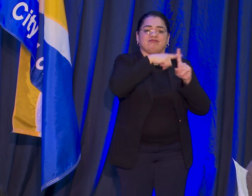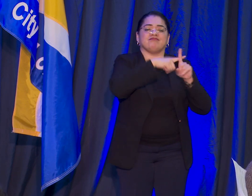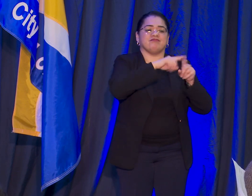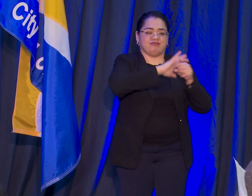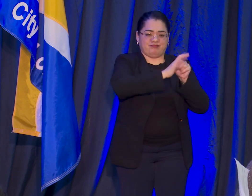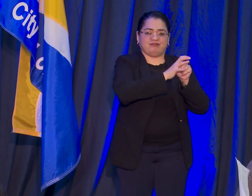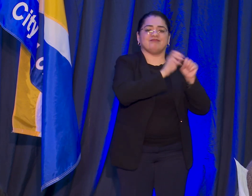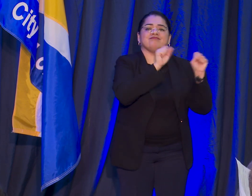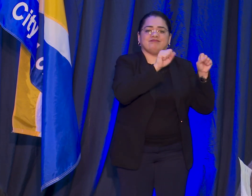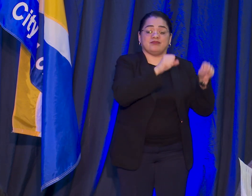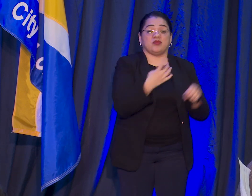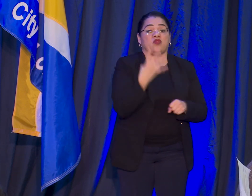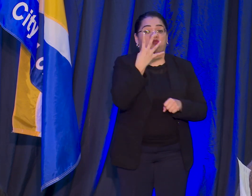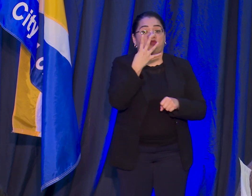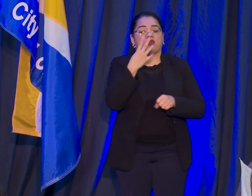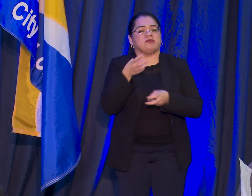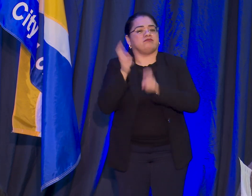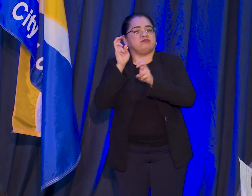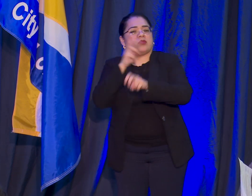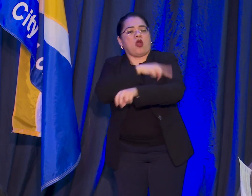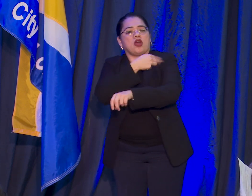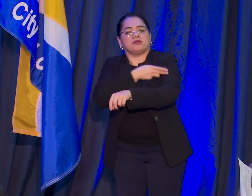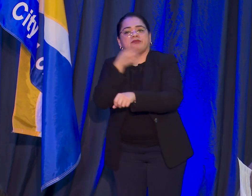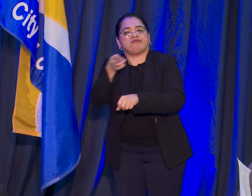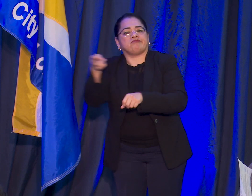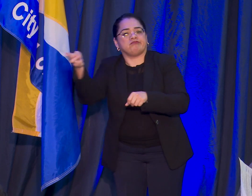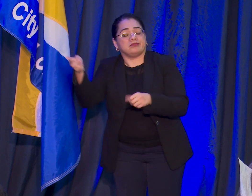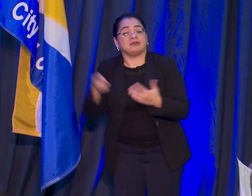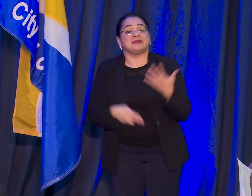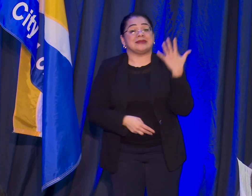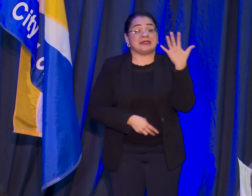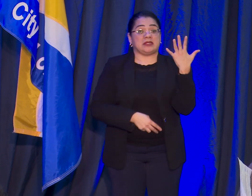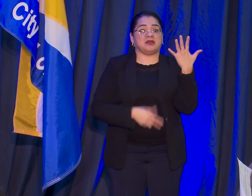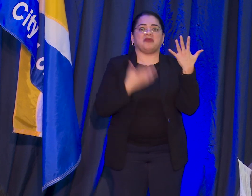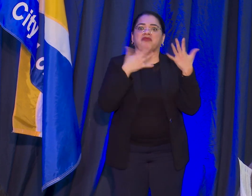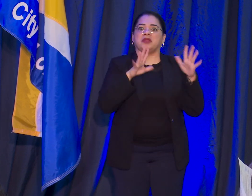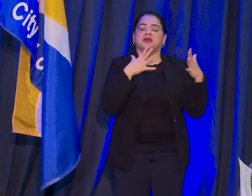hospital azad --is cinco personas a las cuales ya ya no tiene en este sin Tomas